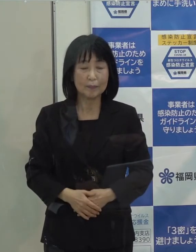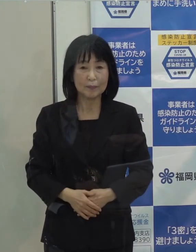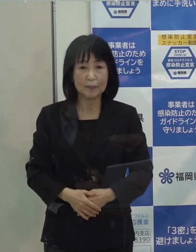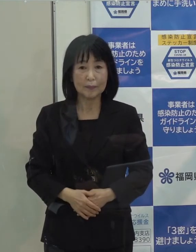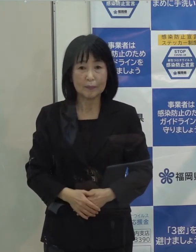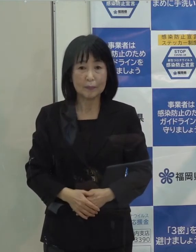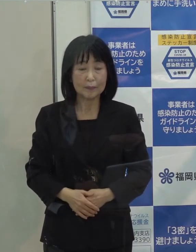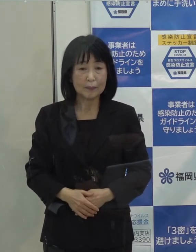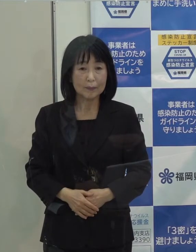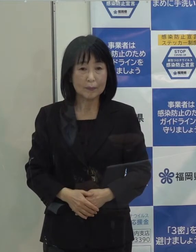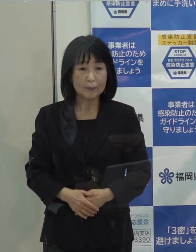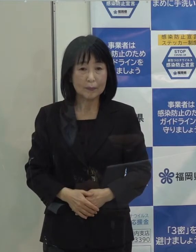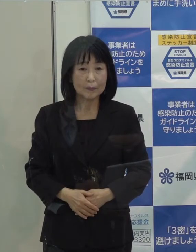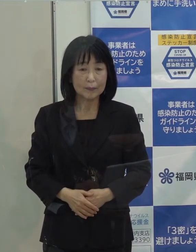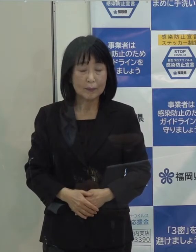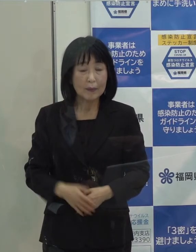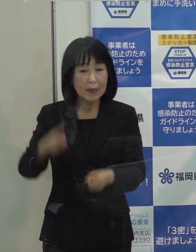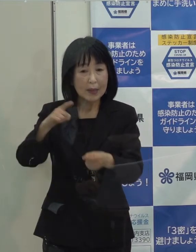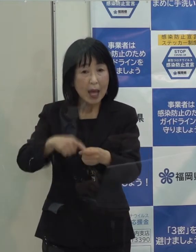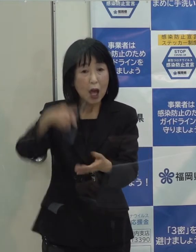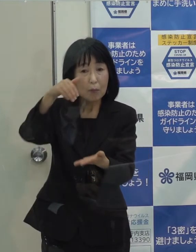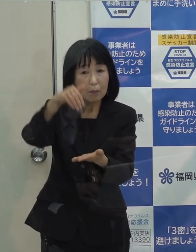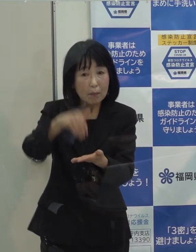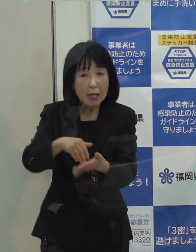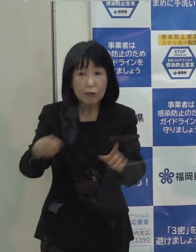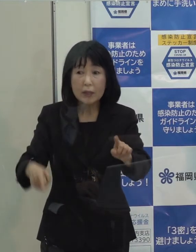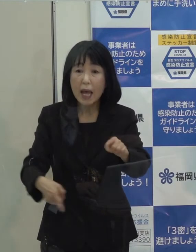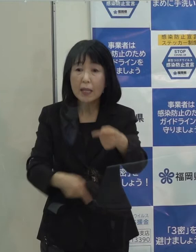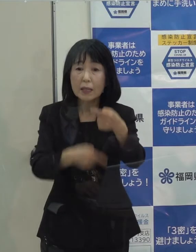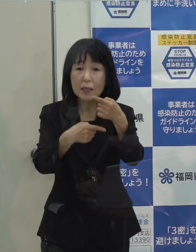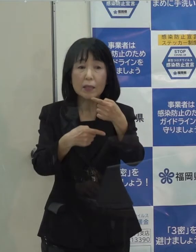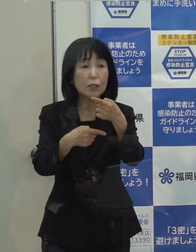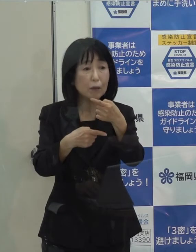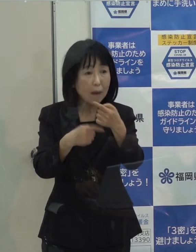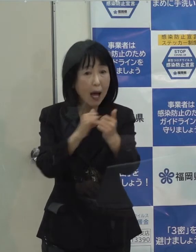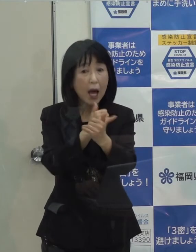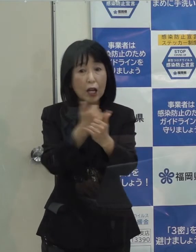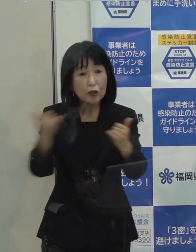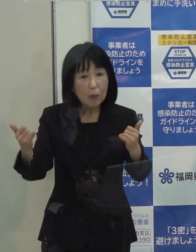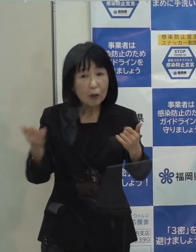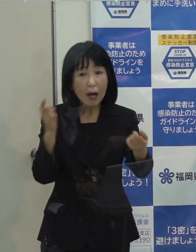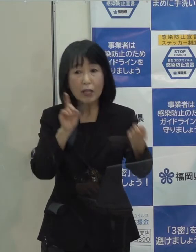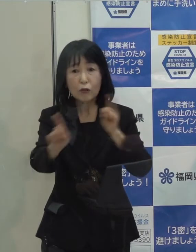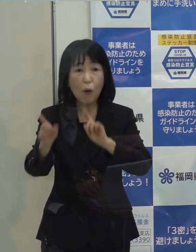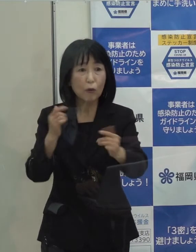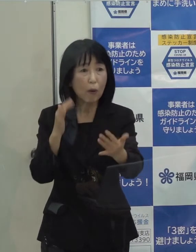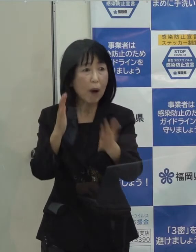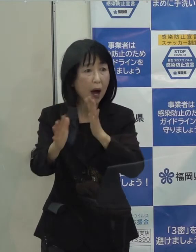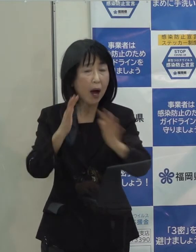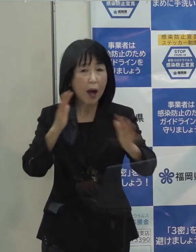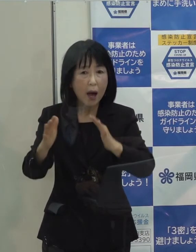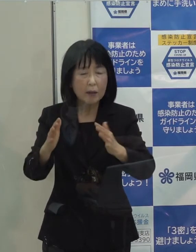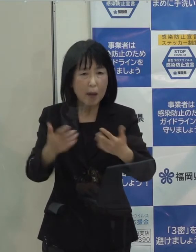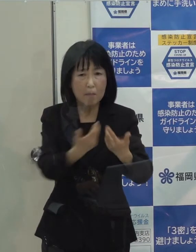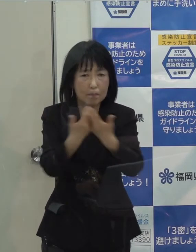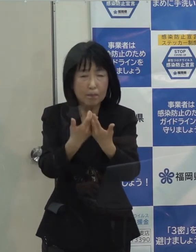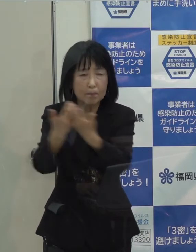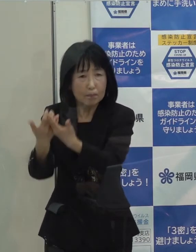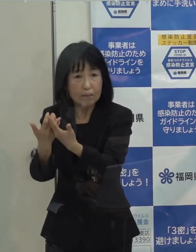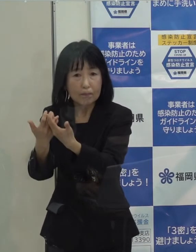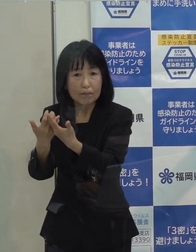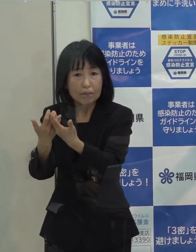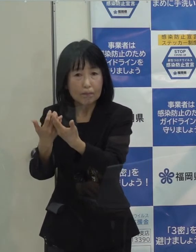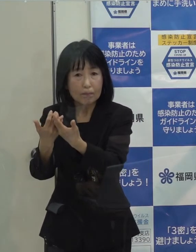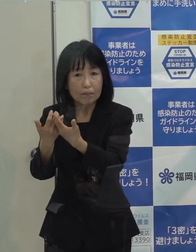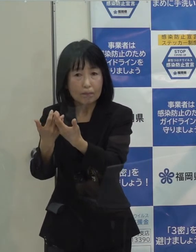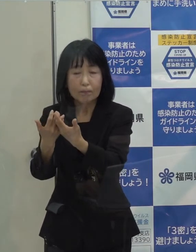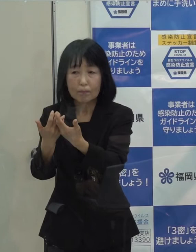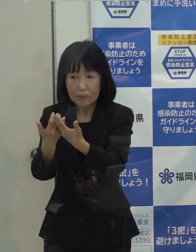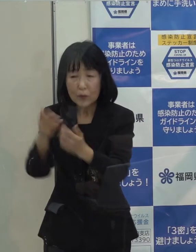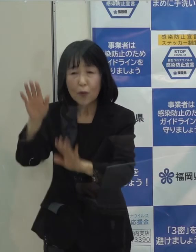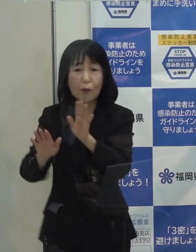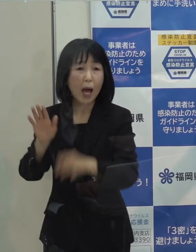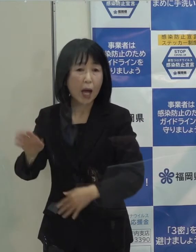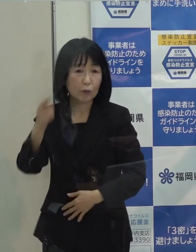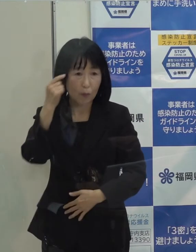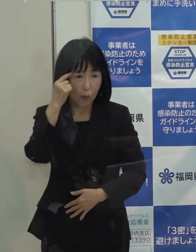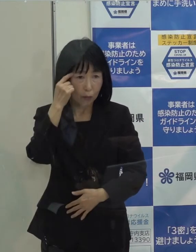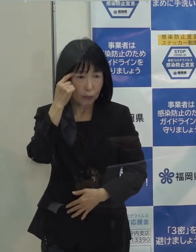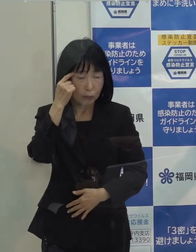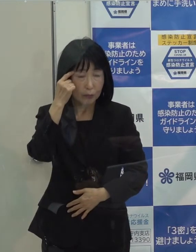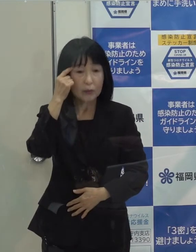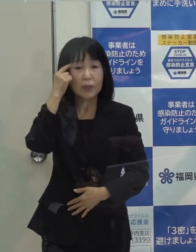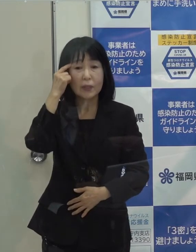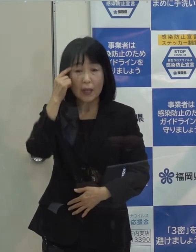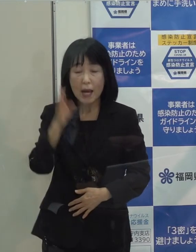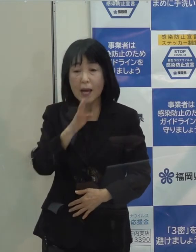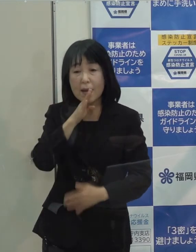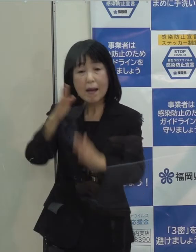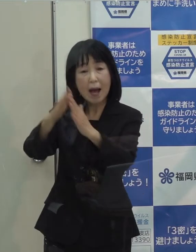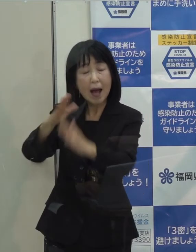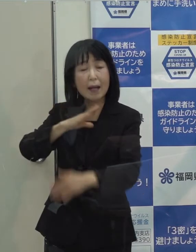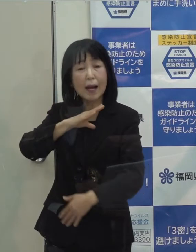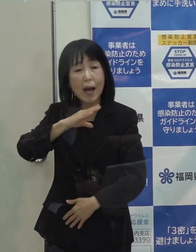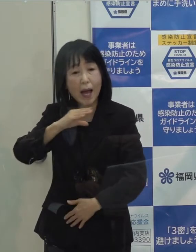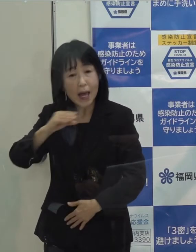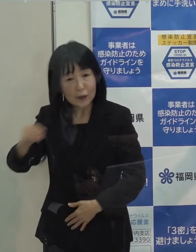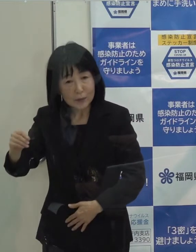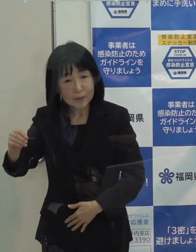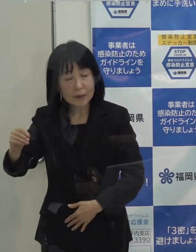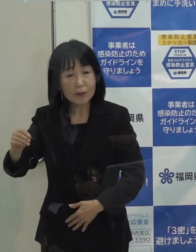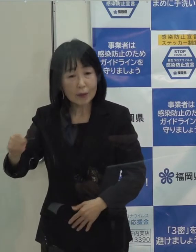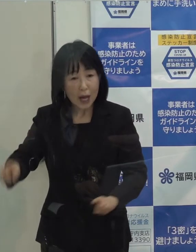年末年始の時期は人の移動が集中し密になる可能性は高いため 帰省や旅行を分散していただくお願いをしたいと思っています